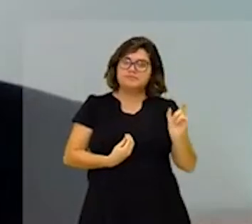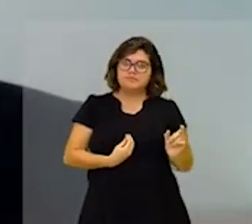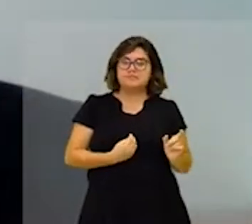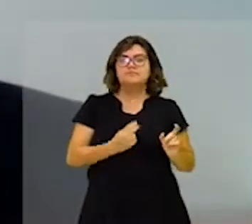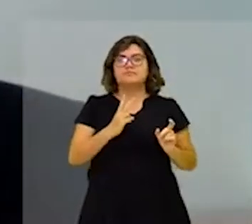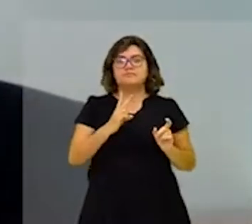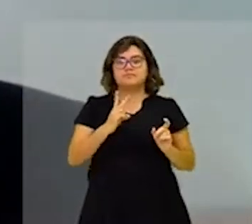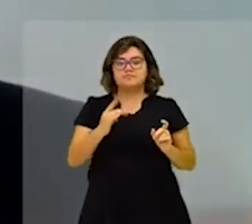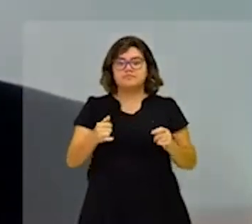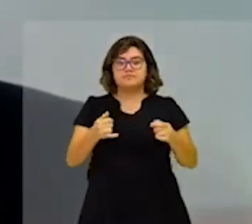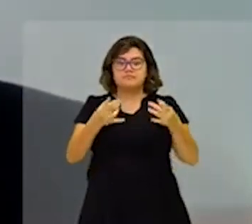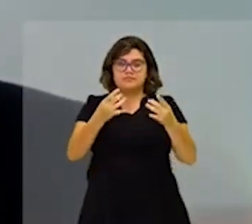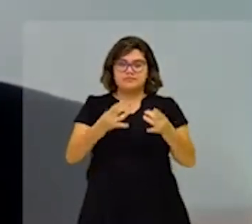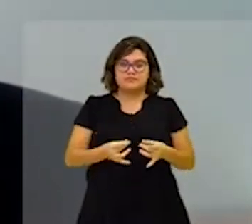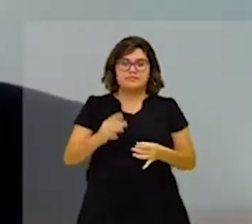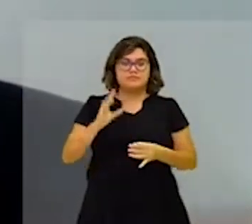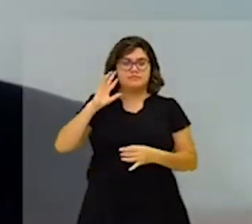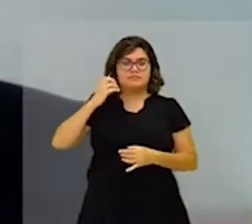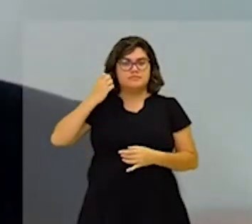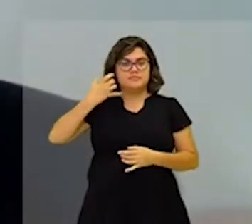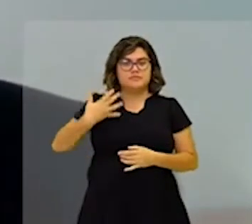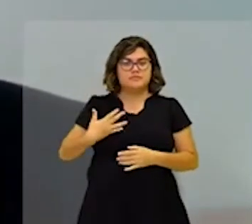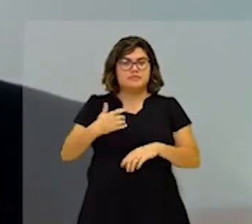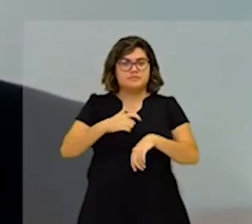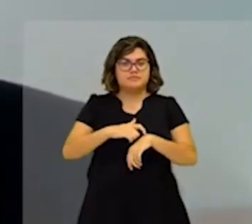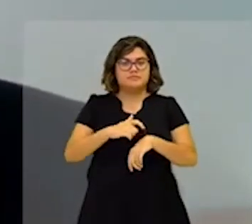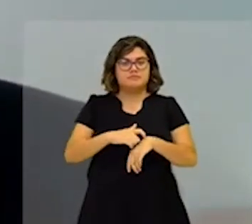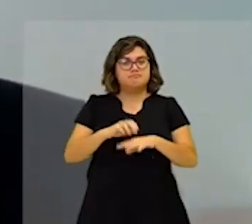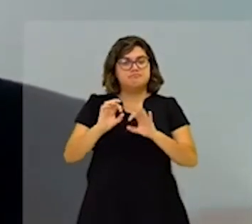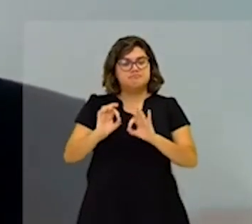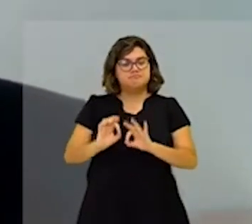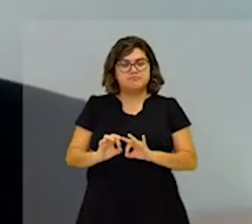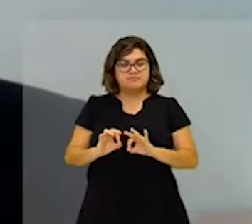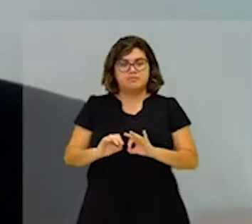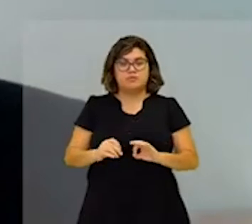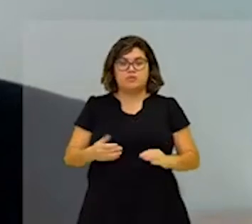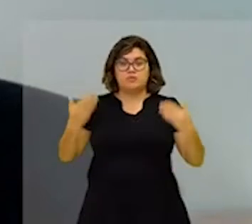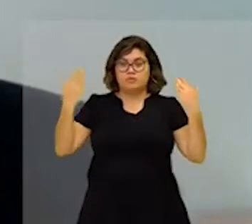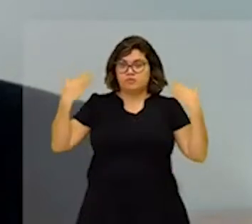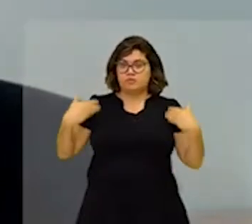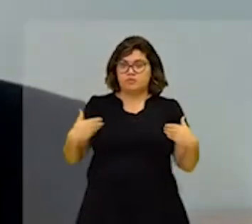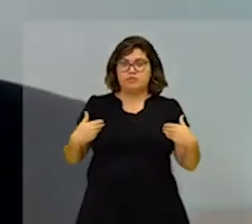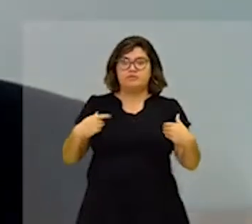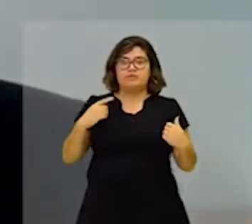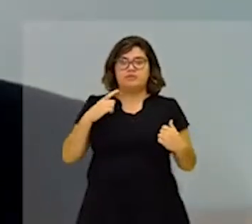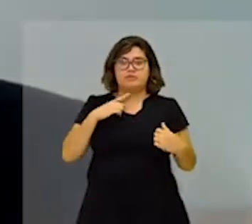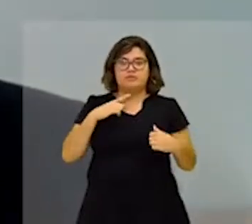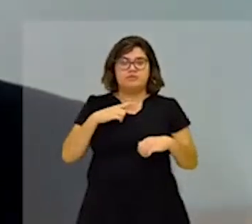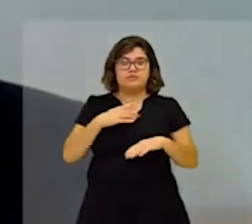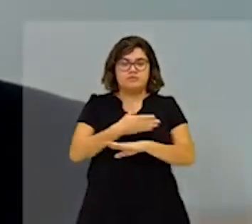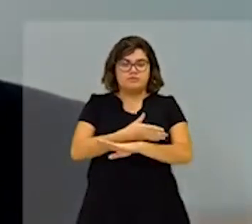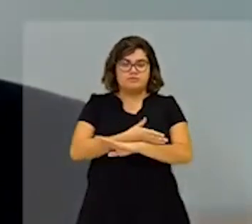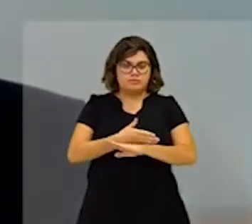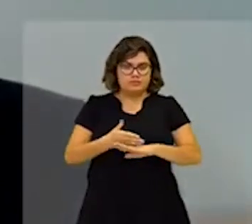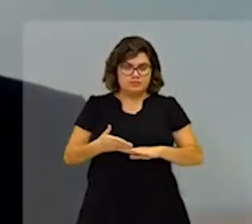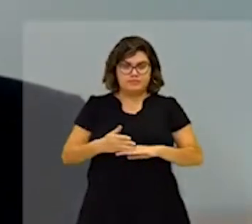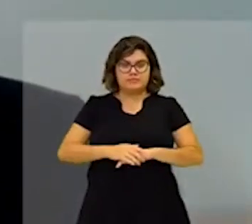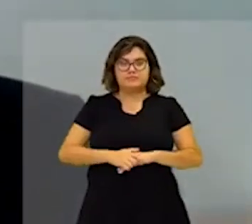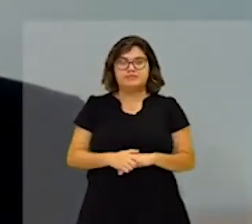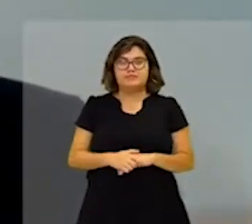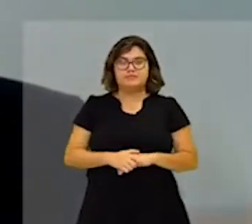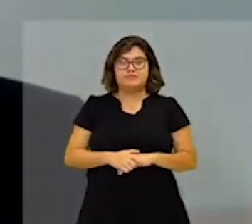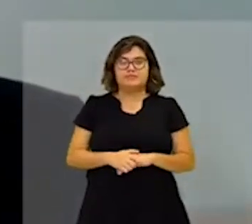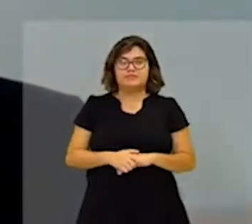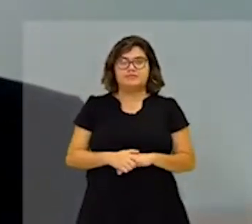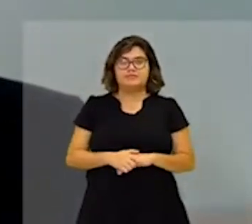sol do descrição e momento oportuno ao fundo desta tela há uma parede de cor branca o restaurante